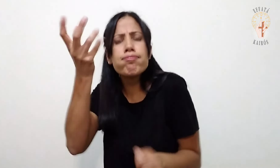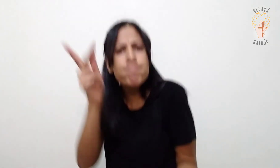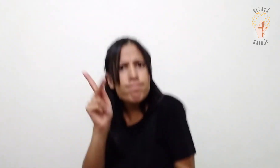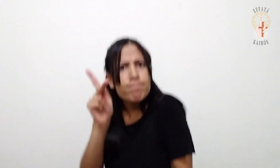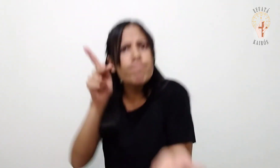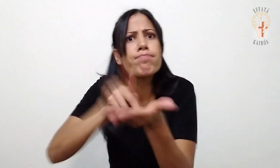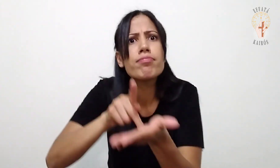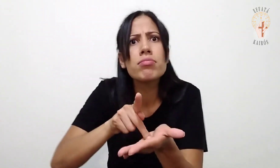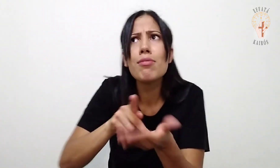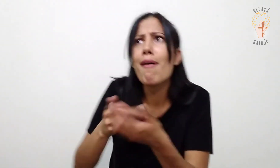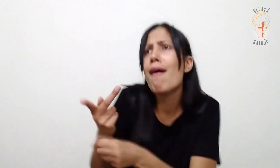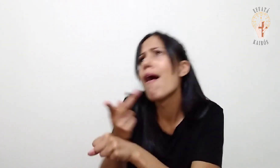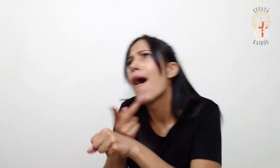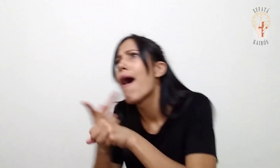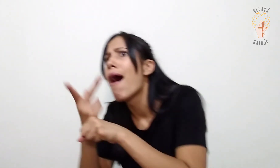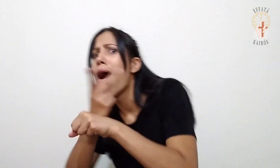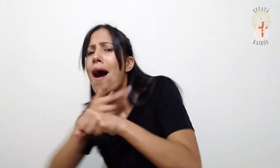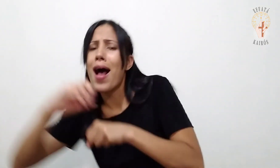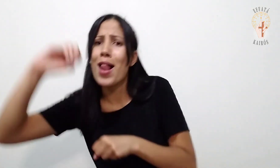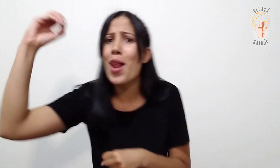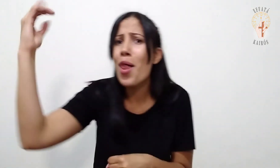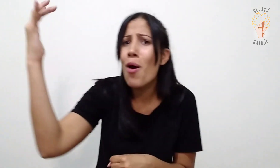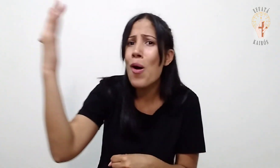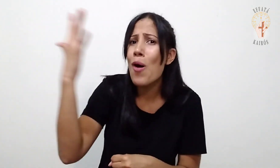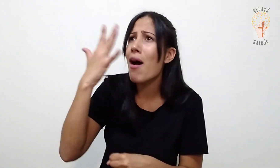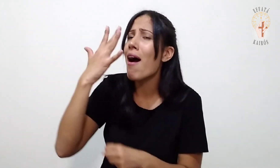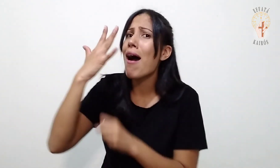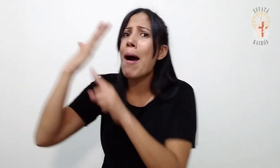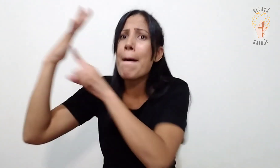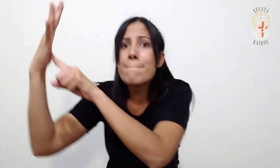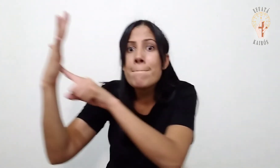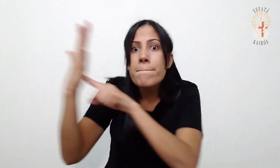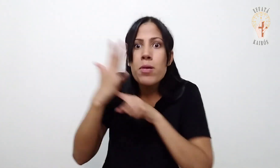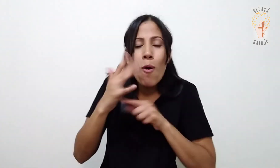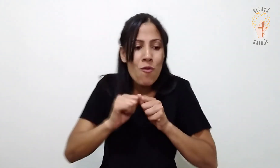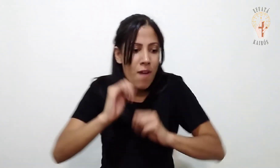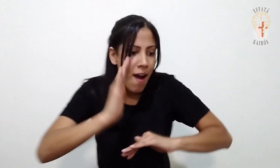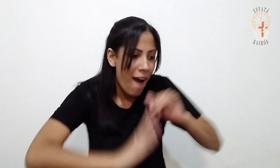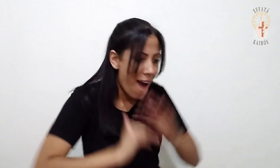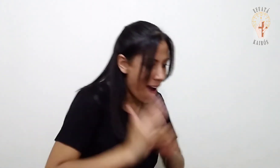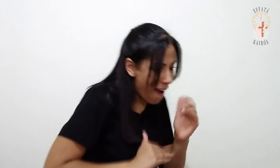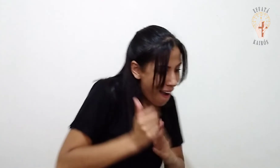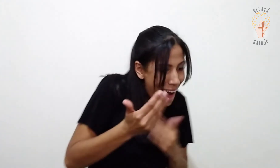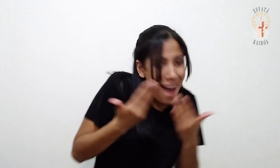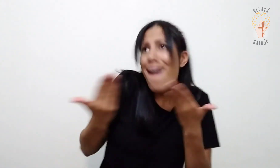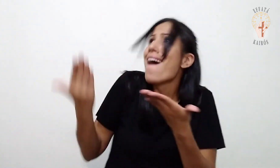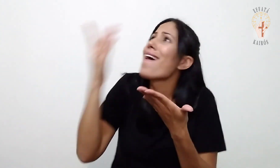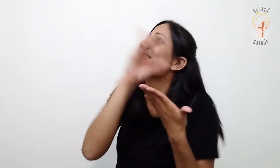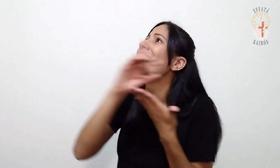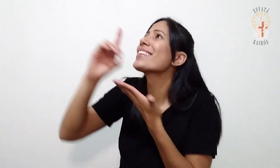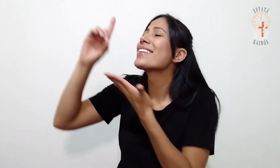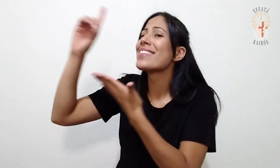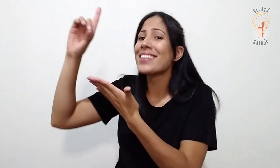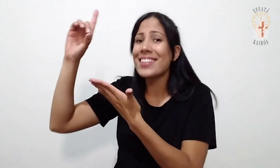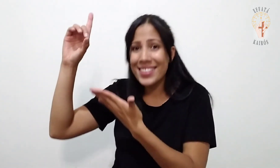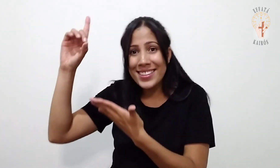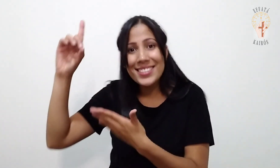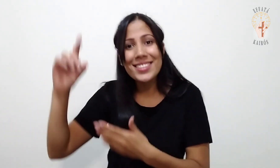aproxima-se da luz, para que se manifeste que suas ações são realizadas em Deus.